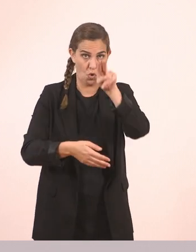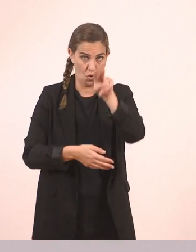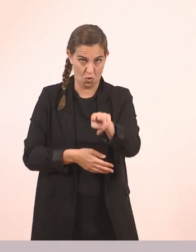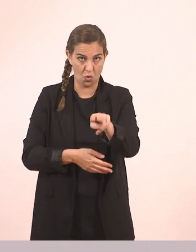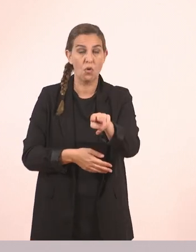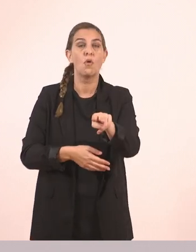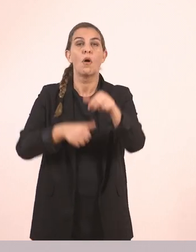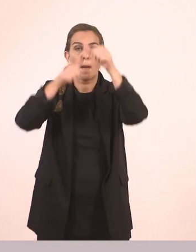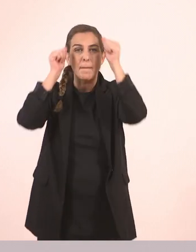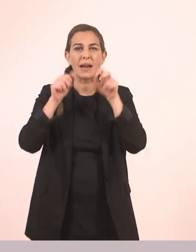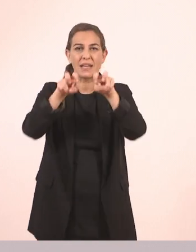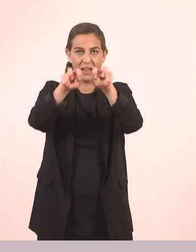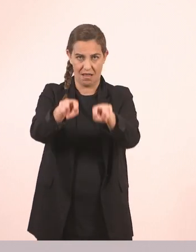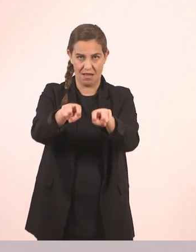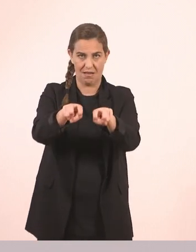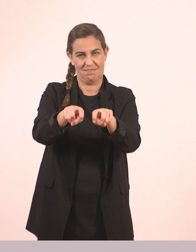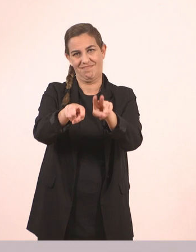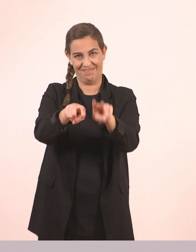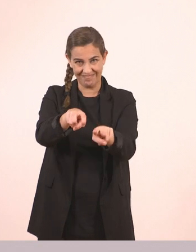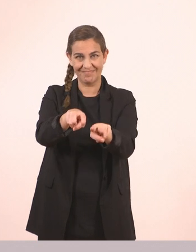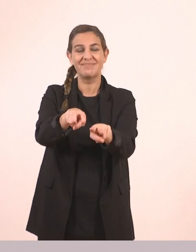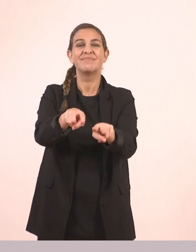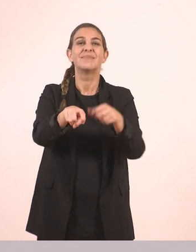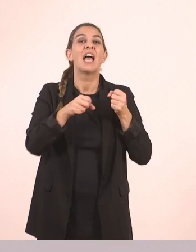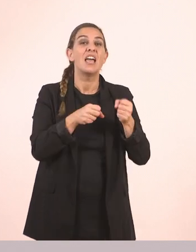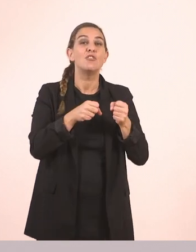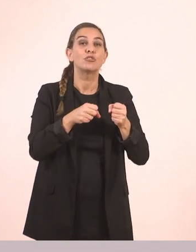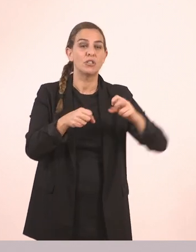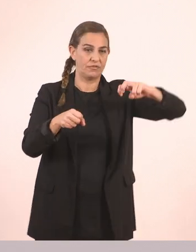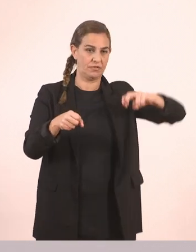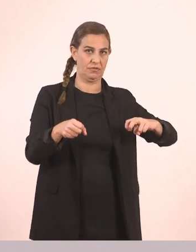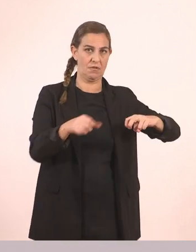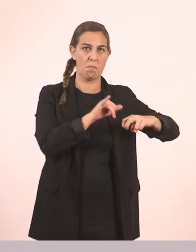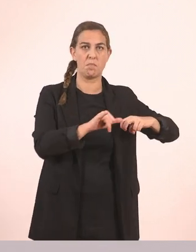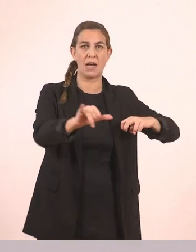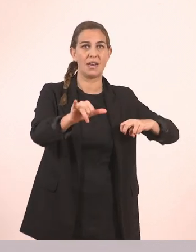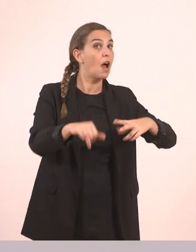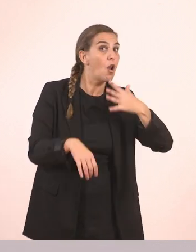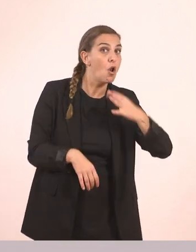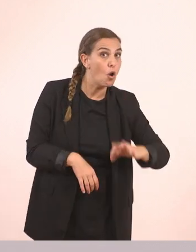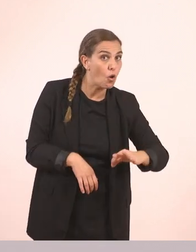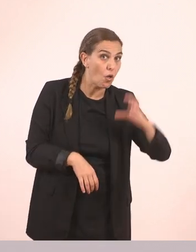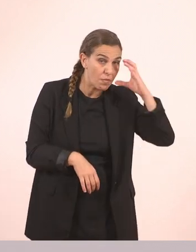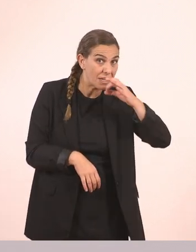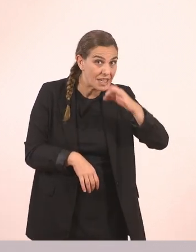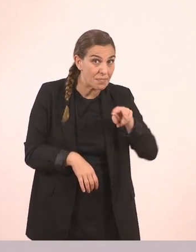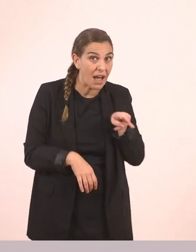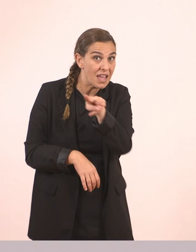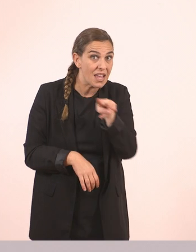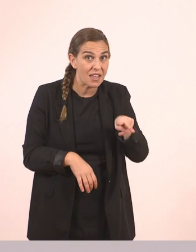γιατί δεν είναι ο σύζυγος της Παναγίας, δεν είναι άντρας της. Είπαμε είναι ο προστάτης της, αυτός που την αγαπάει και την προσέχει.